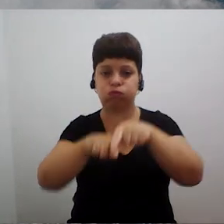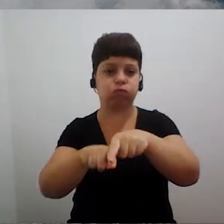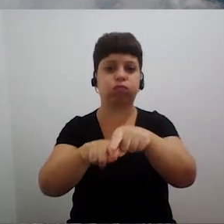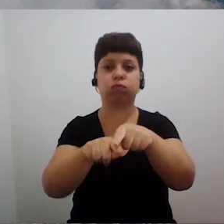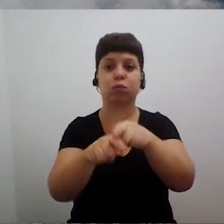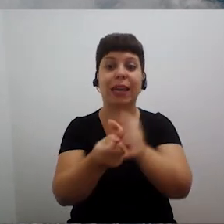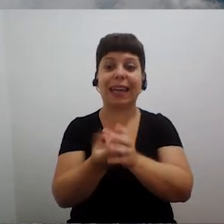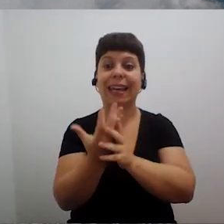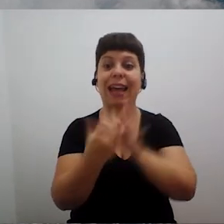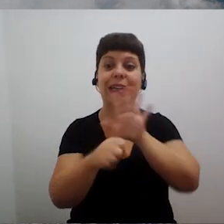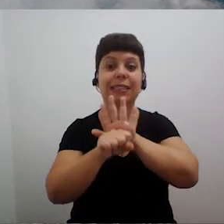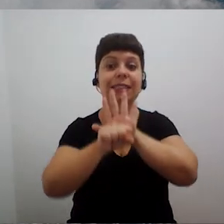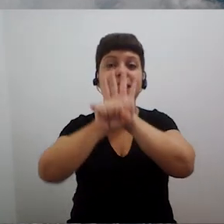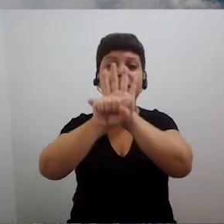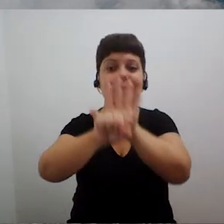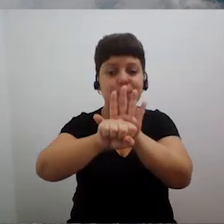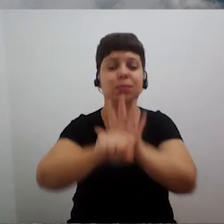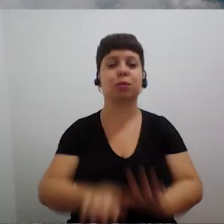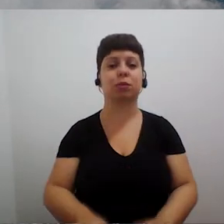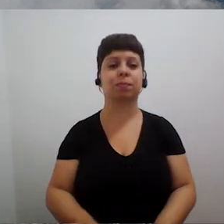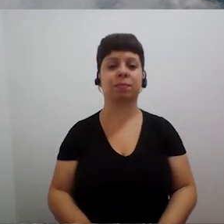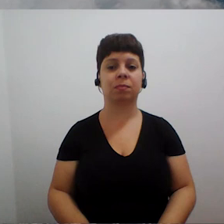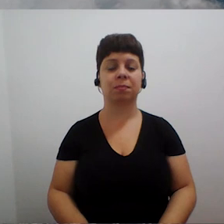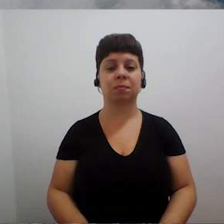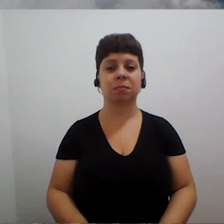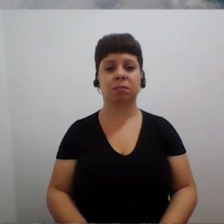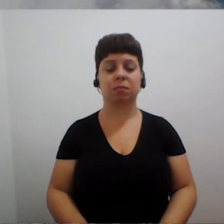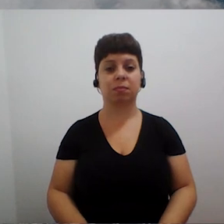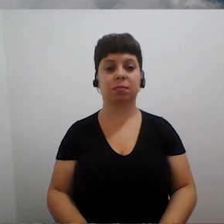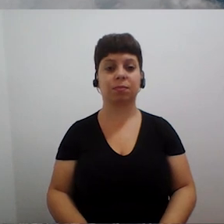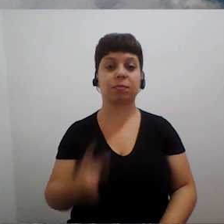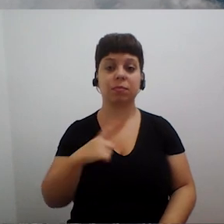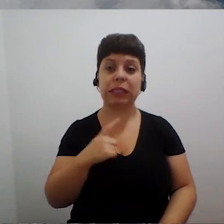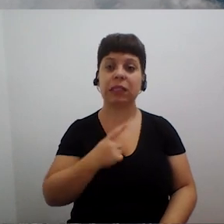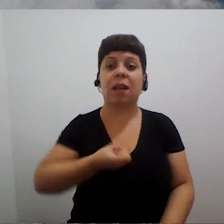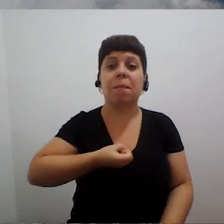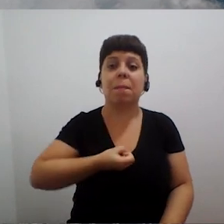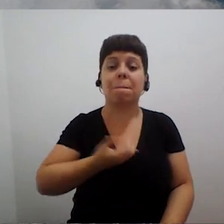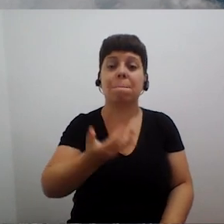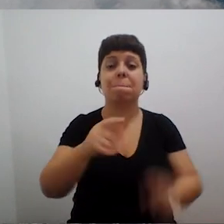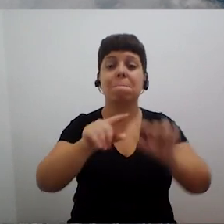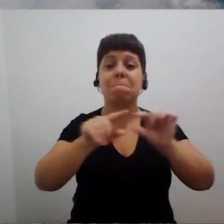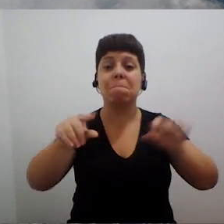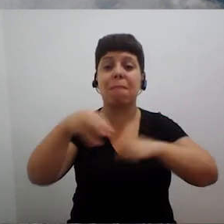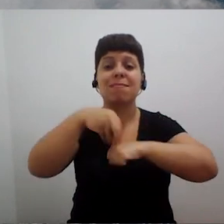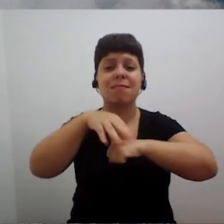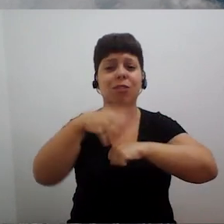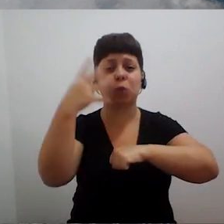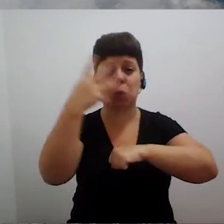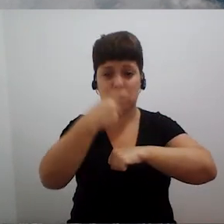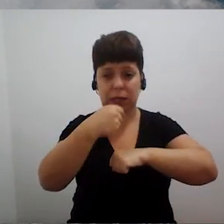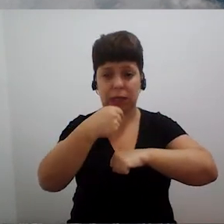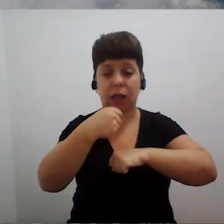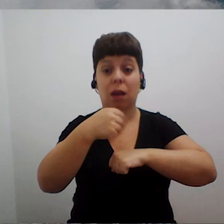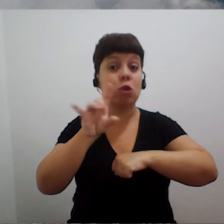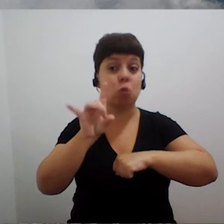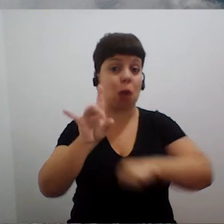E trazerem essa mensagem que é muito bonita né? que é muito importante não só bonito, ela é importante